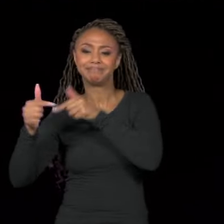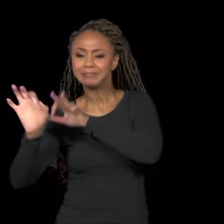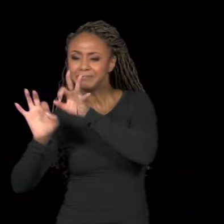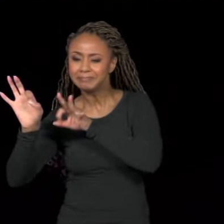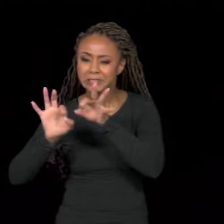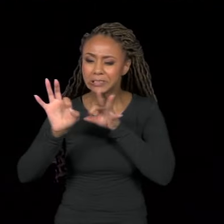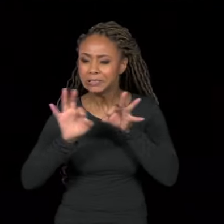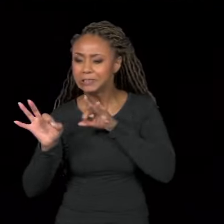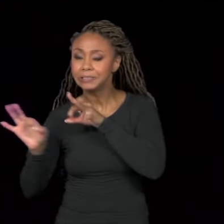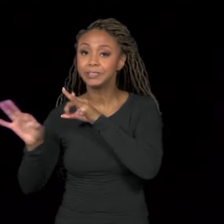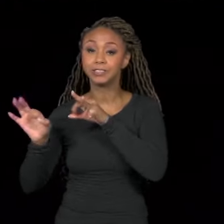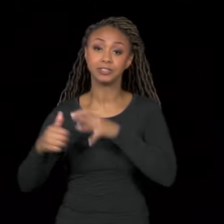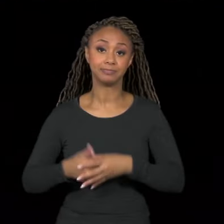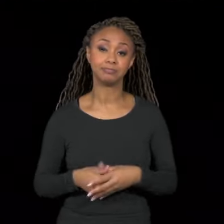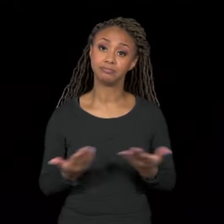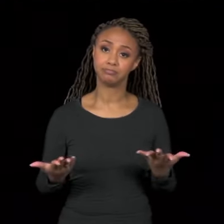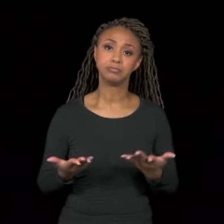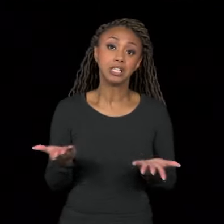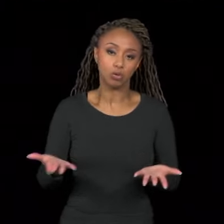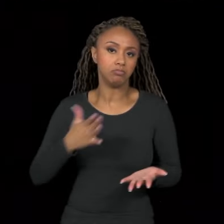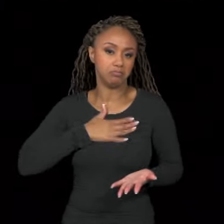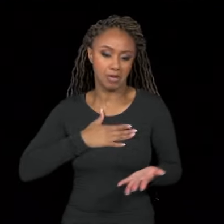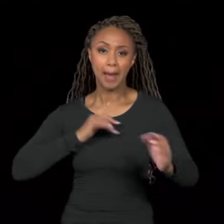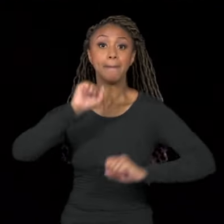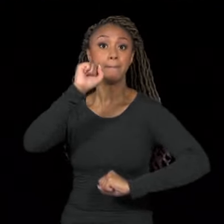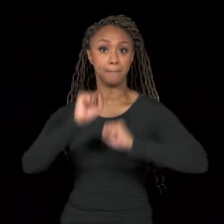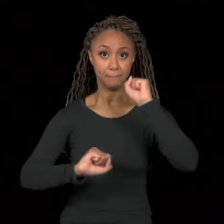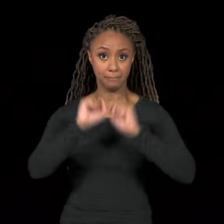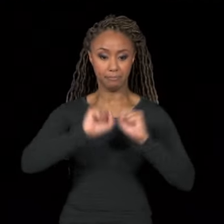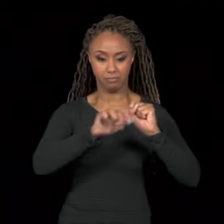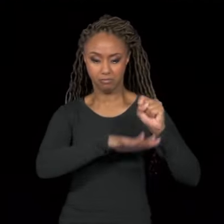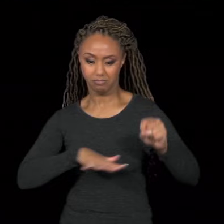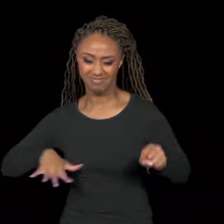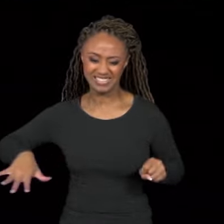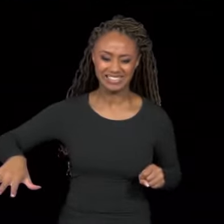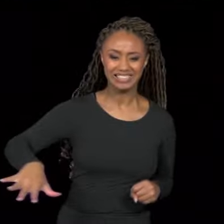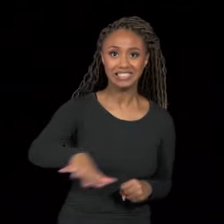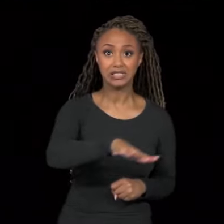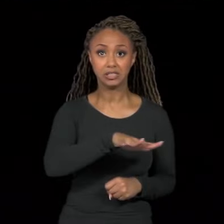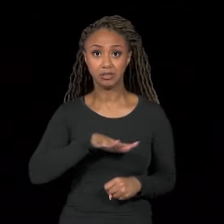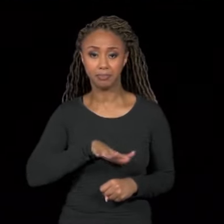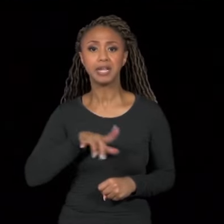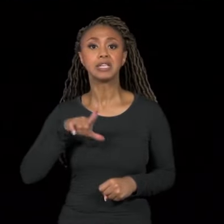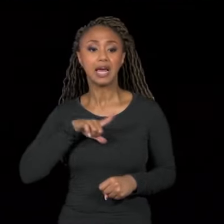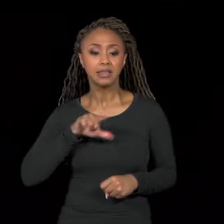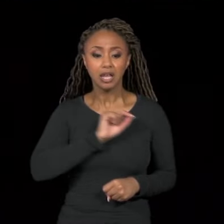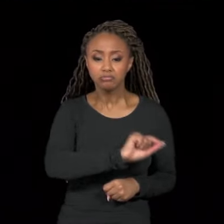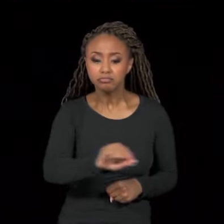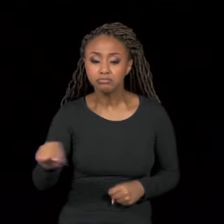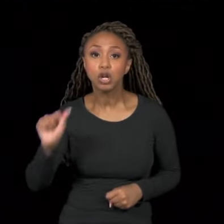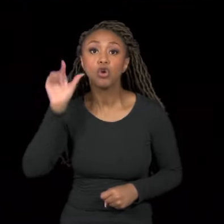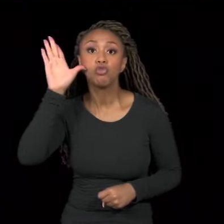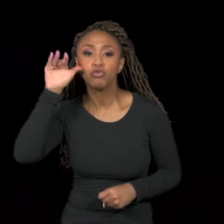EU TENHO UMA EMPRESA, OS FUNCIONÁRIOS TRABALHAM EM VÁRIOS PROJETOS E CADA PROJETO TEM VÁRIOS